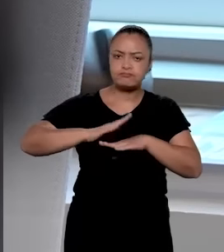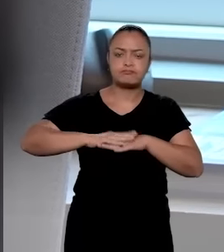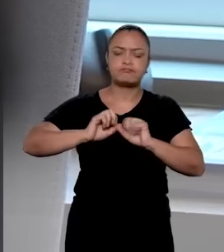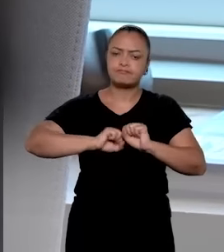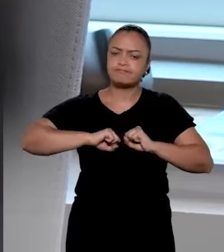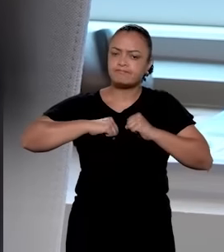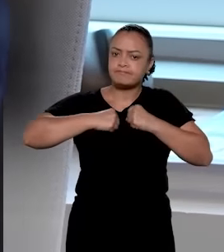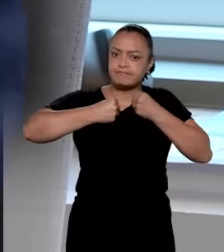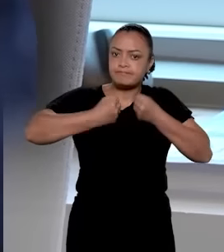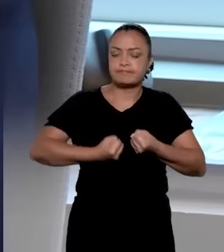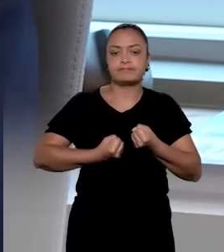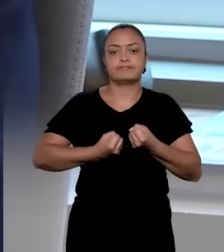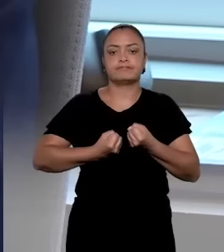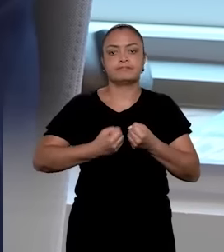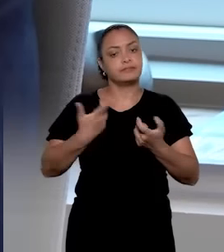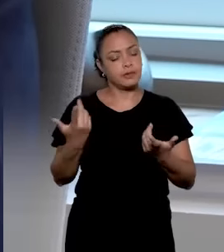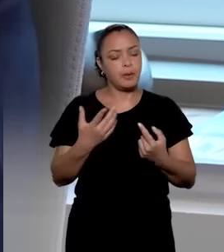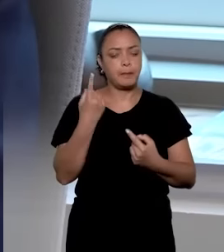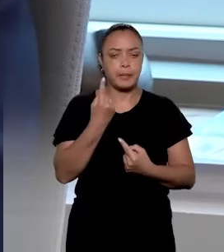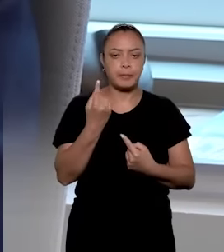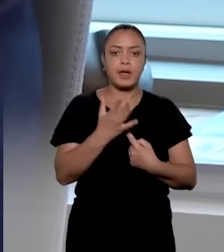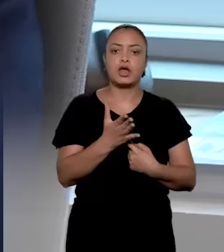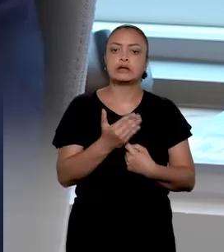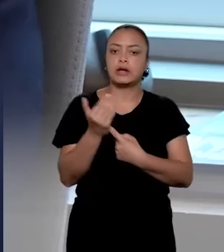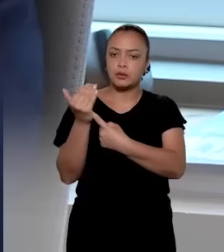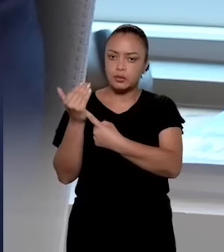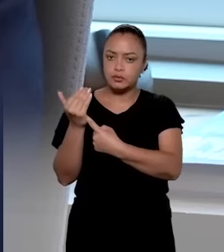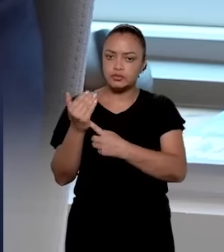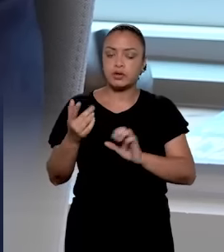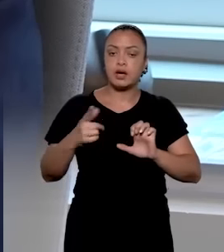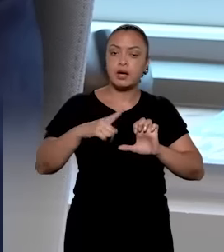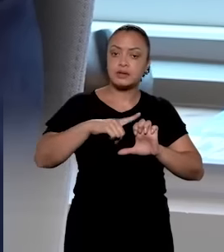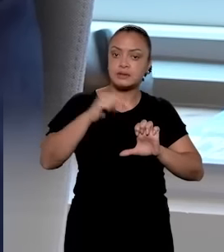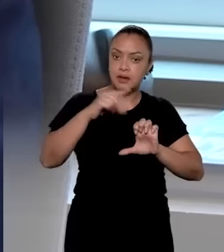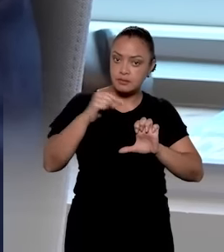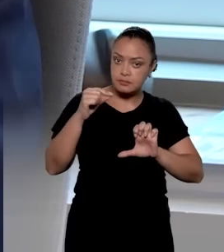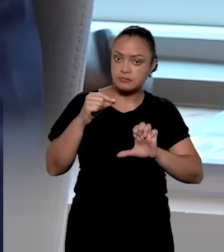na marra. Então, a primeira coisa é tecnologia, segunda coisa, empreendedorismo, desprendimento,